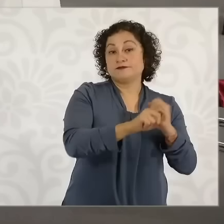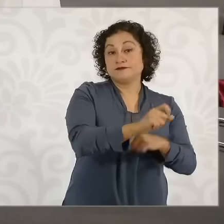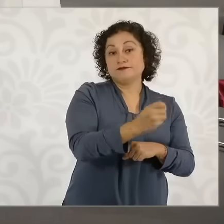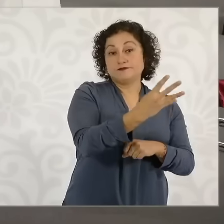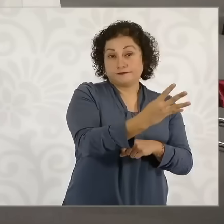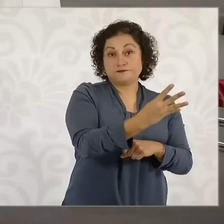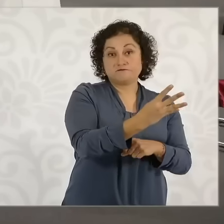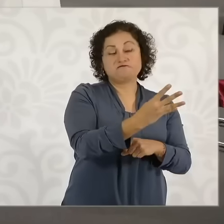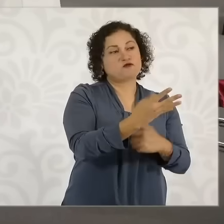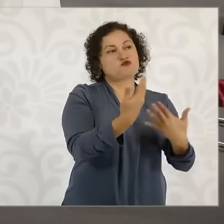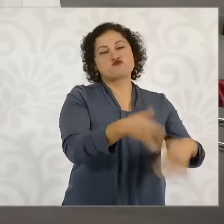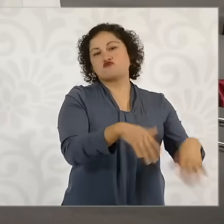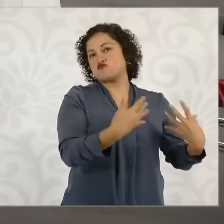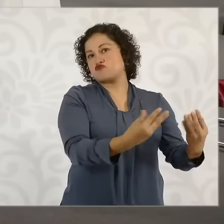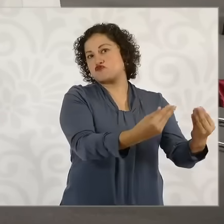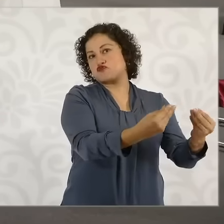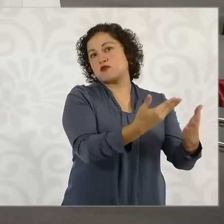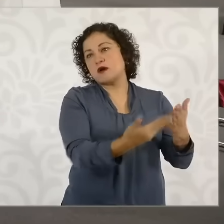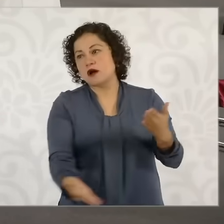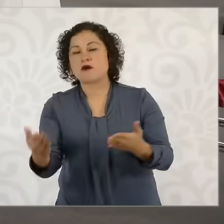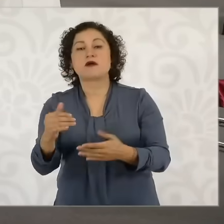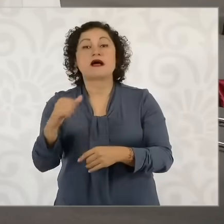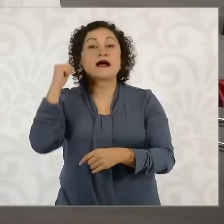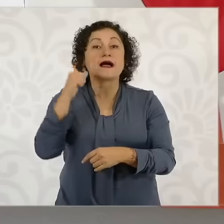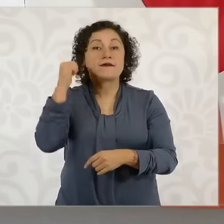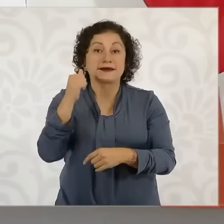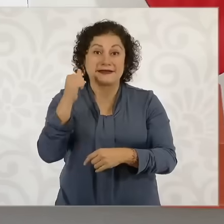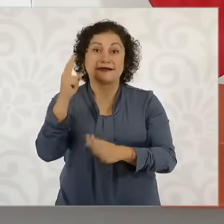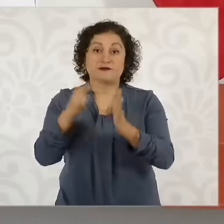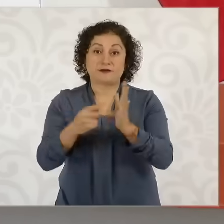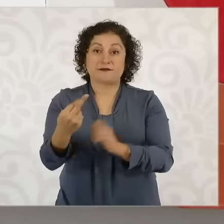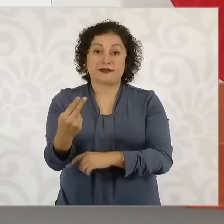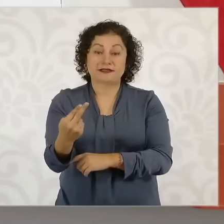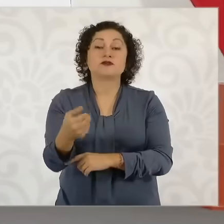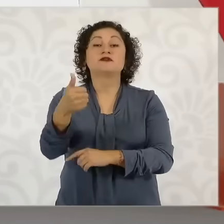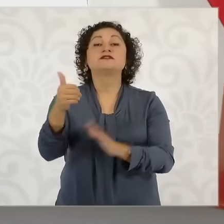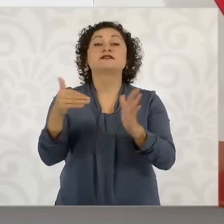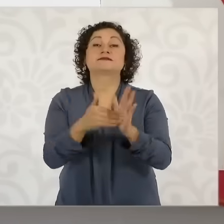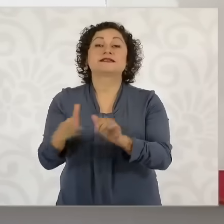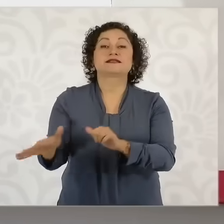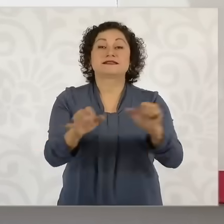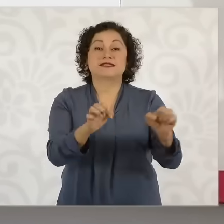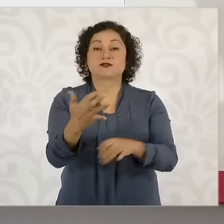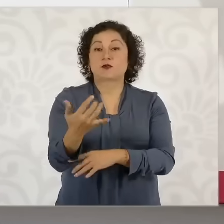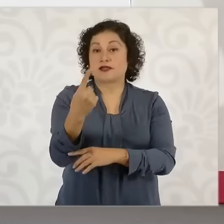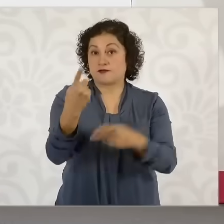el récord en abril, el 20 de abril, con 6,641 pasajeros, que seguramente en la temporada de